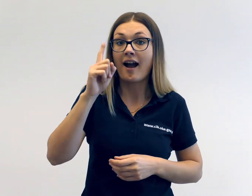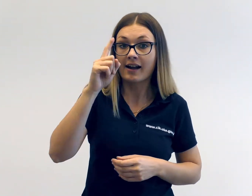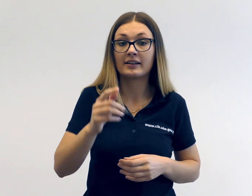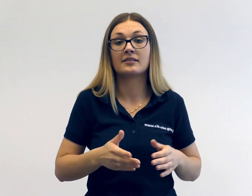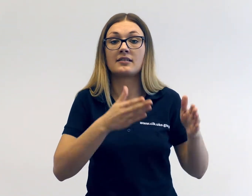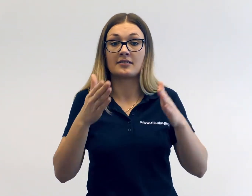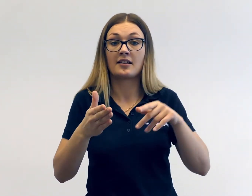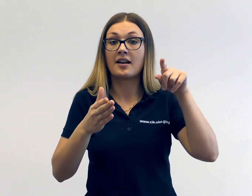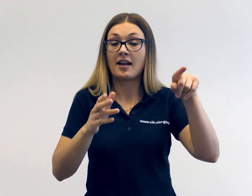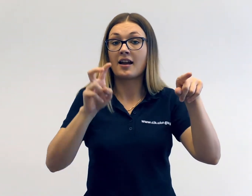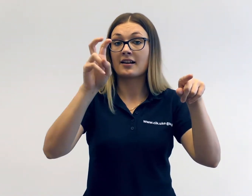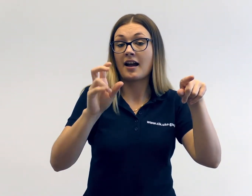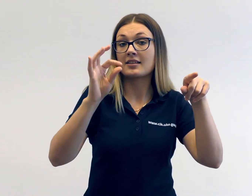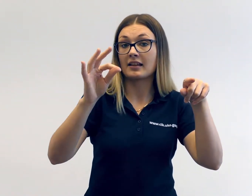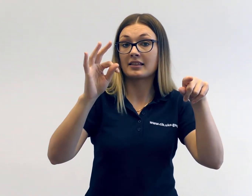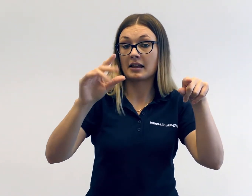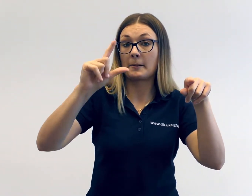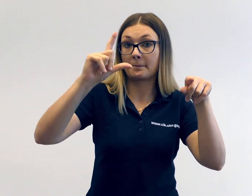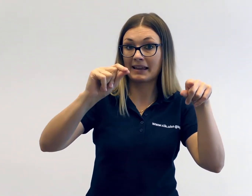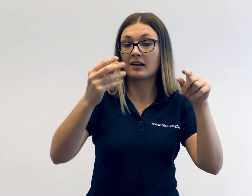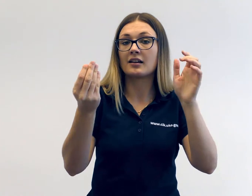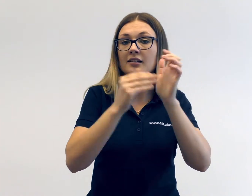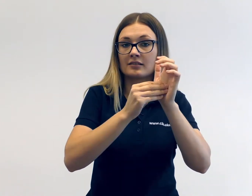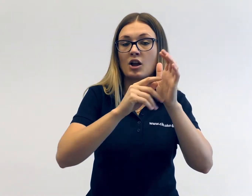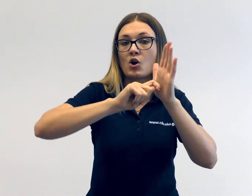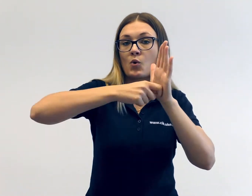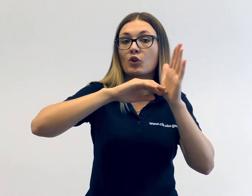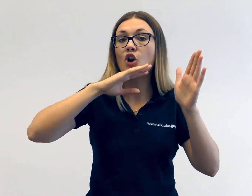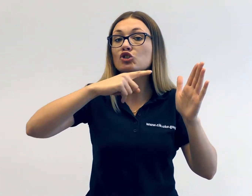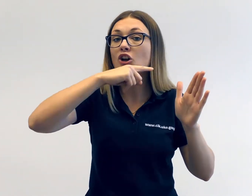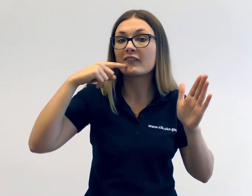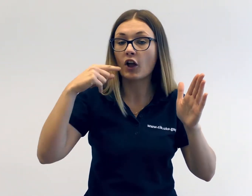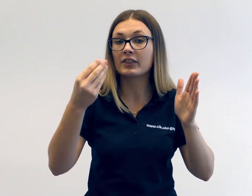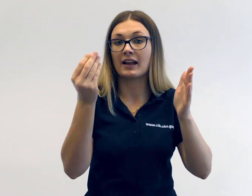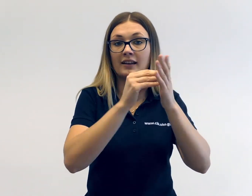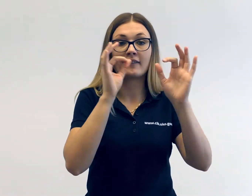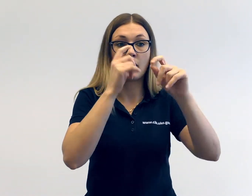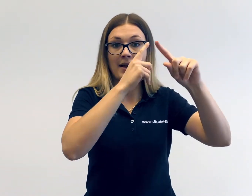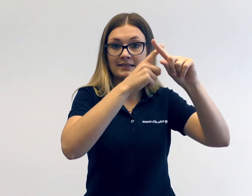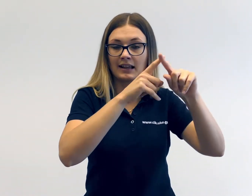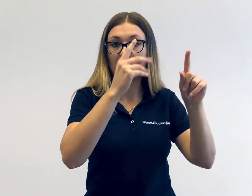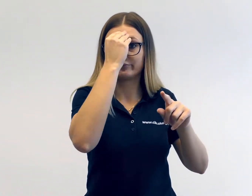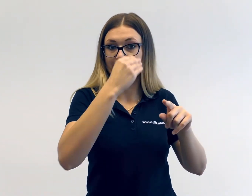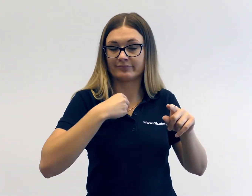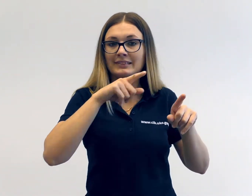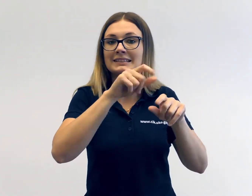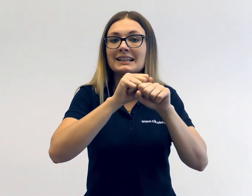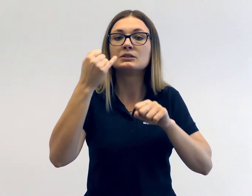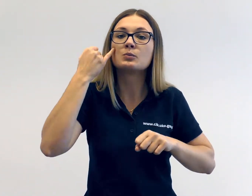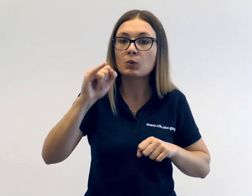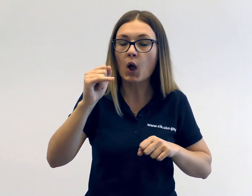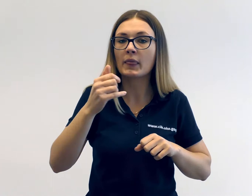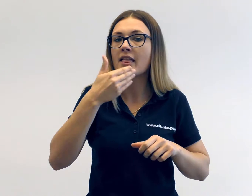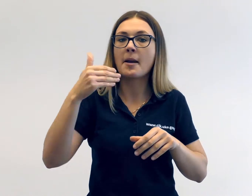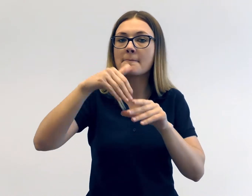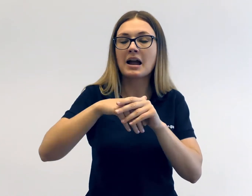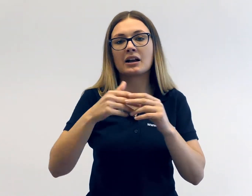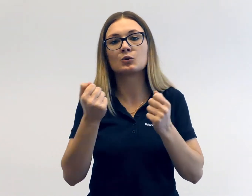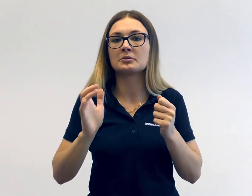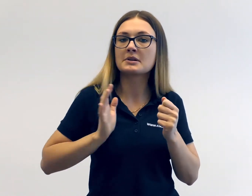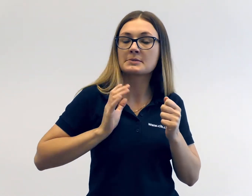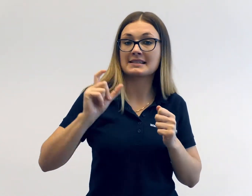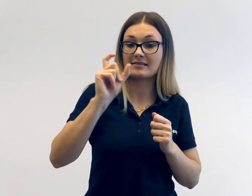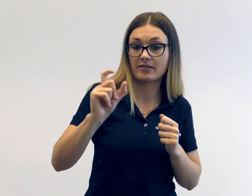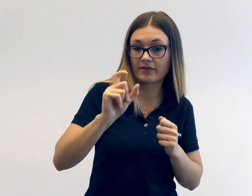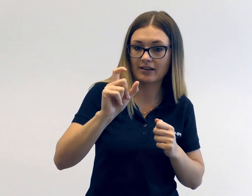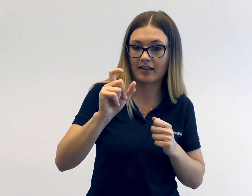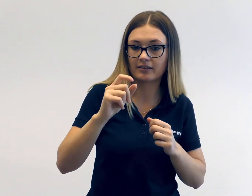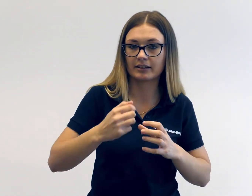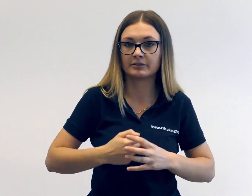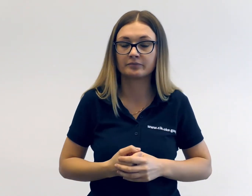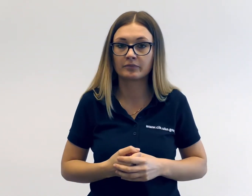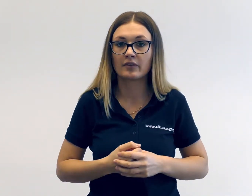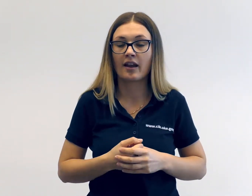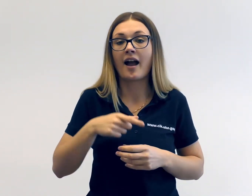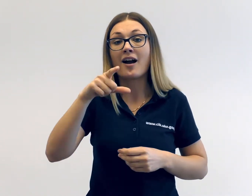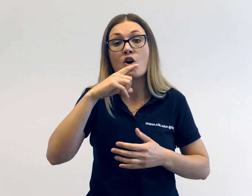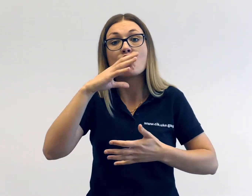Czerwona kłódka ze znakiem krzyżyka informuje o błędach wykrytych w certyfikacie strony.